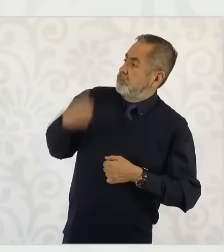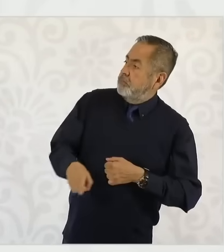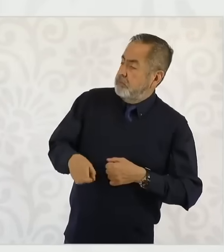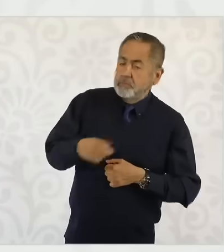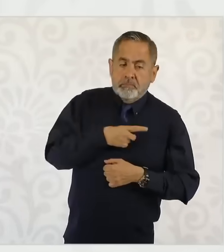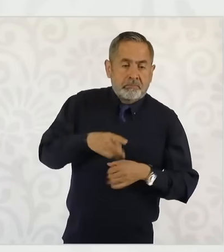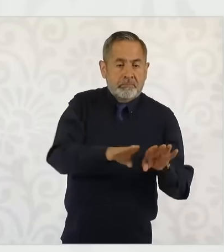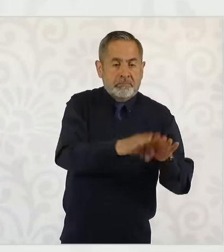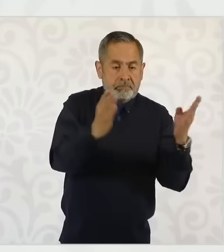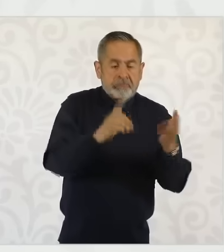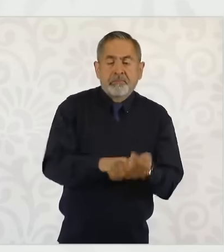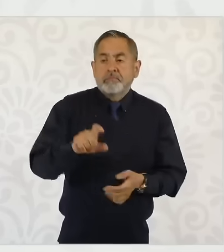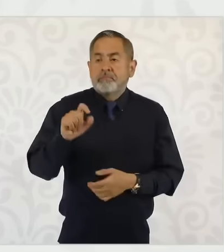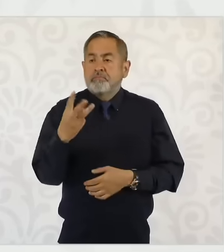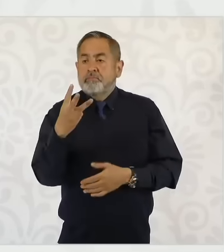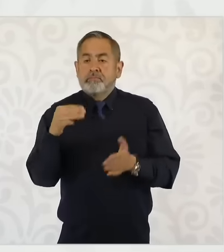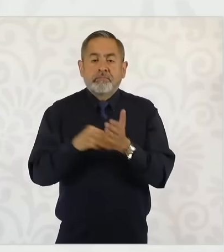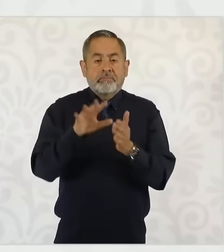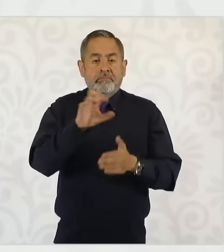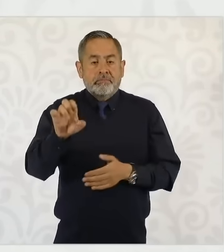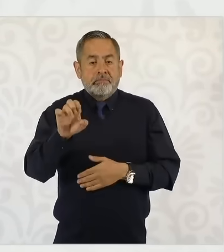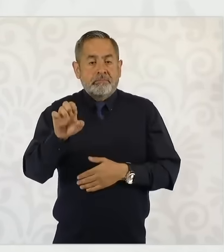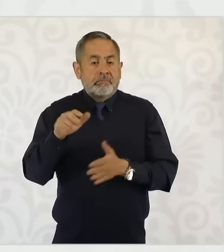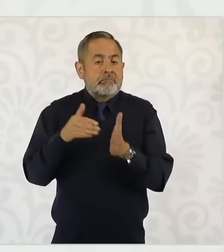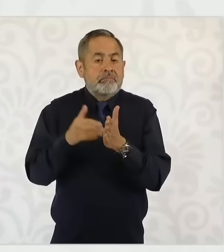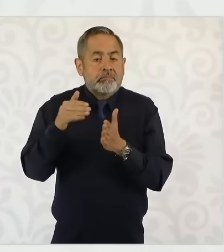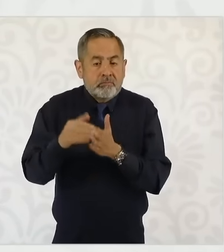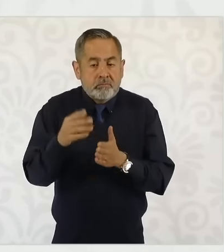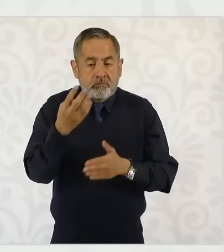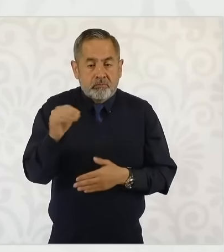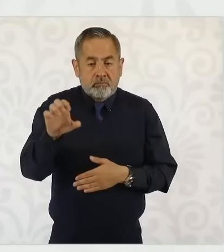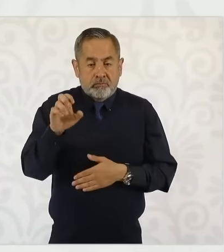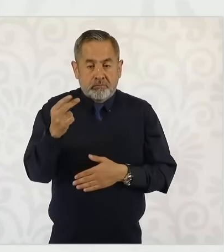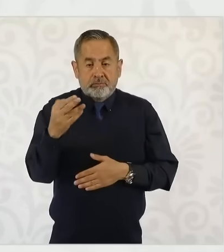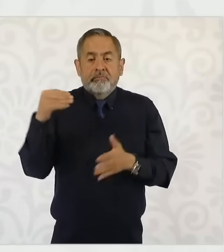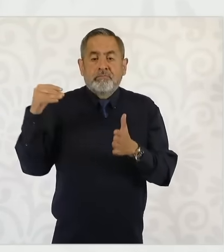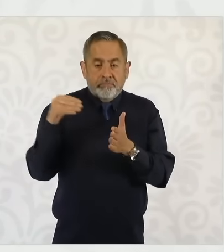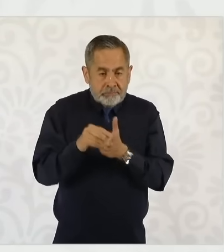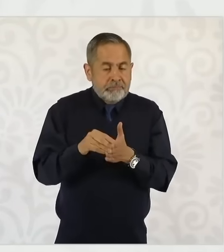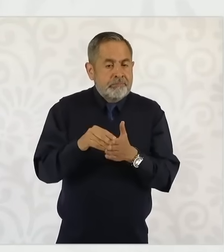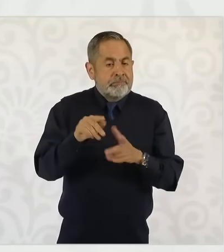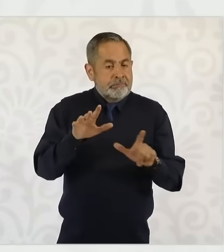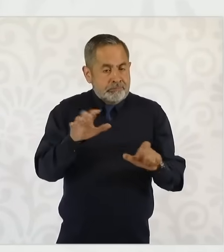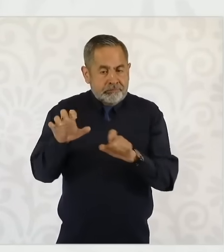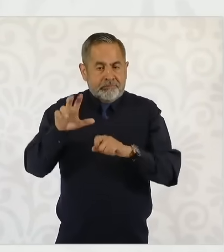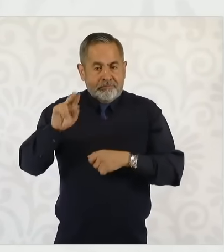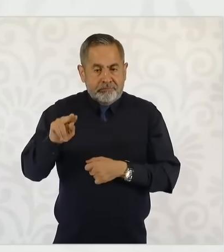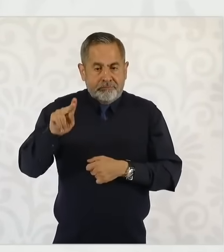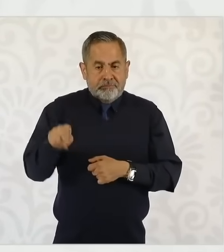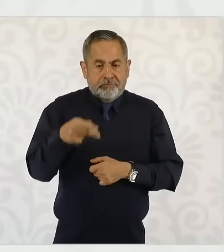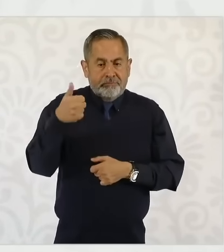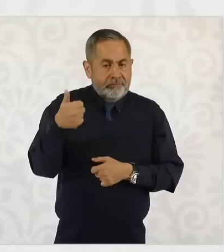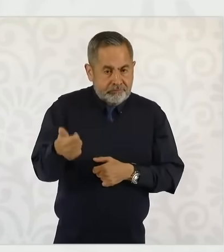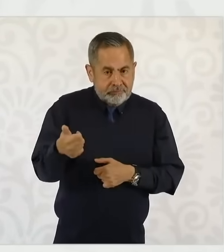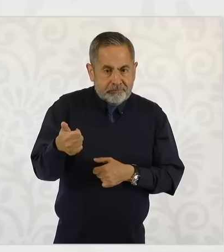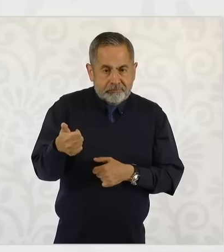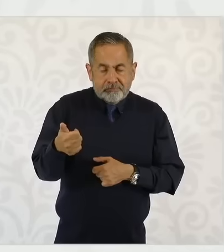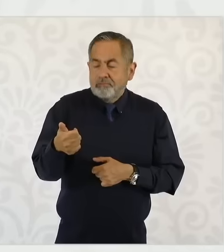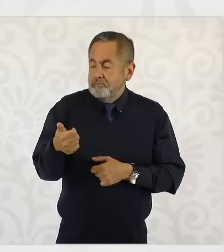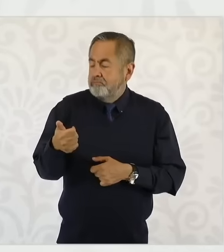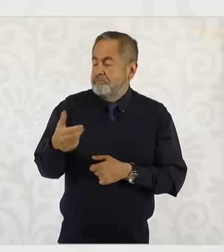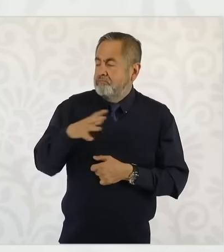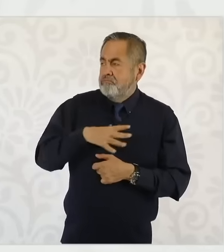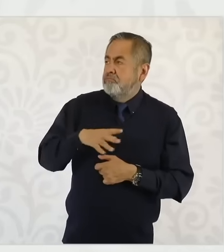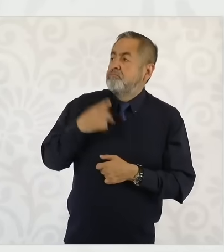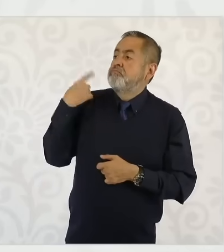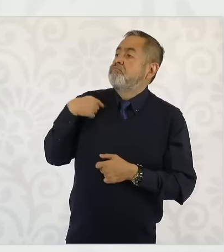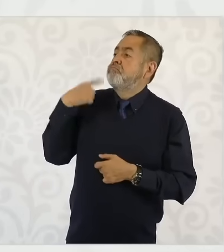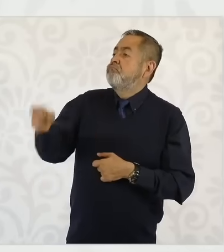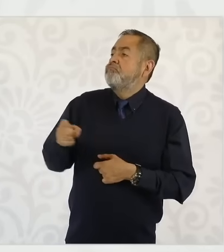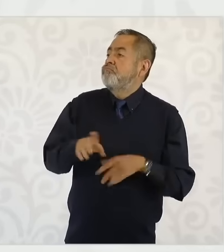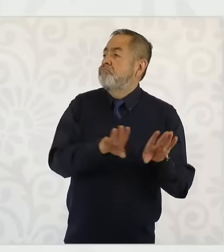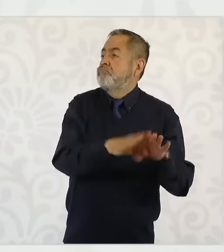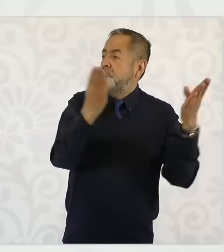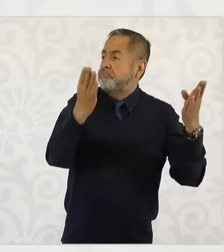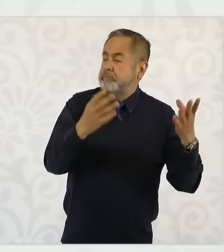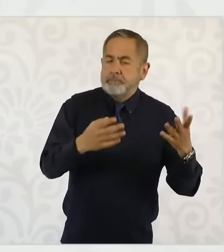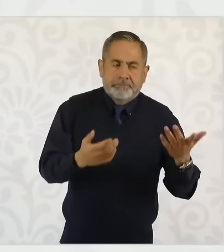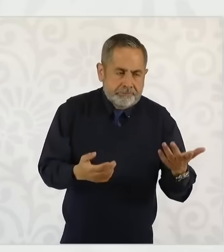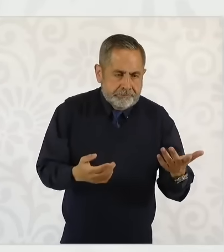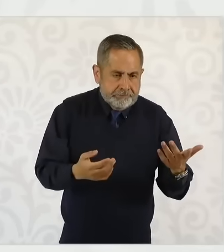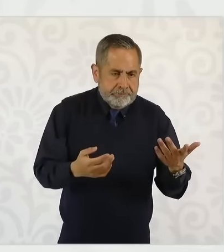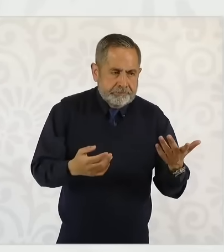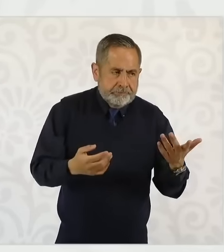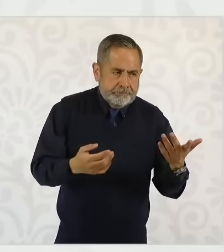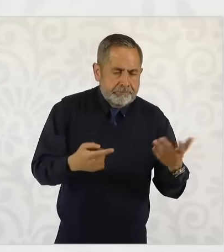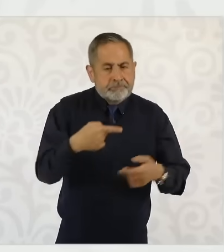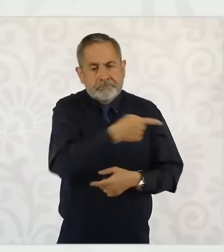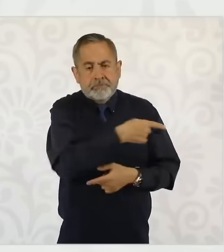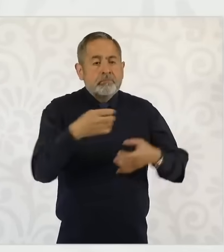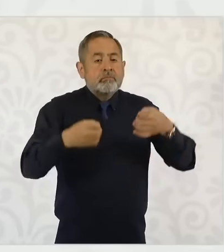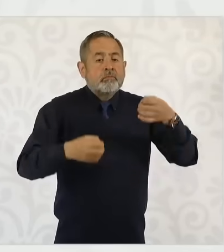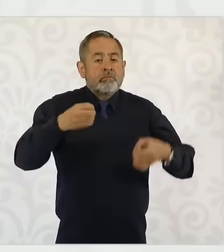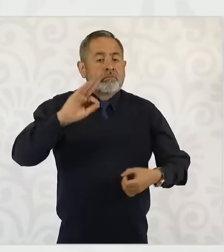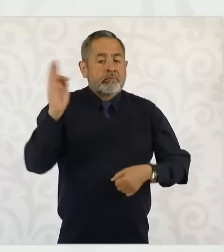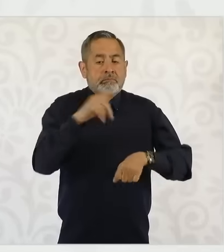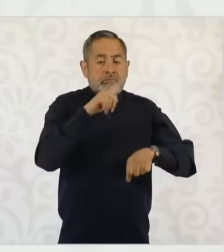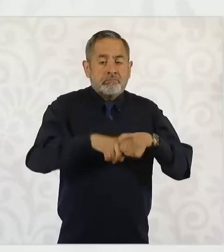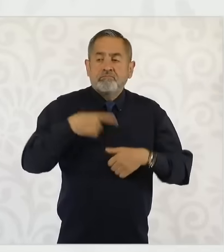23,575,925,786 han sido sido desbloqueados por los jueces del país por los jueces federales